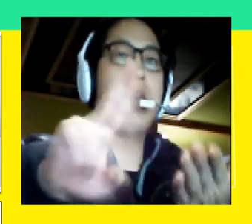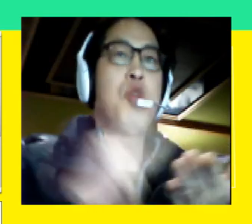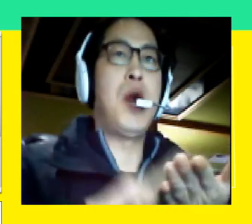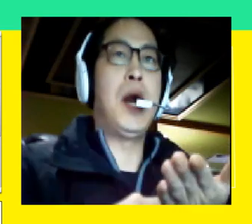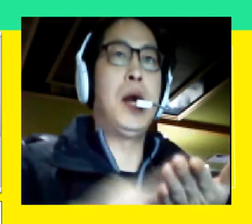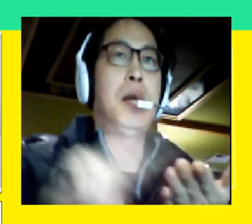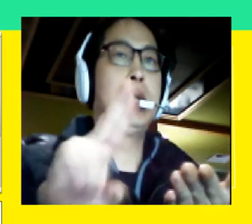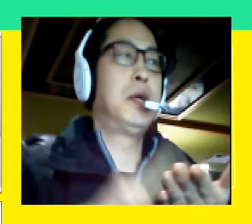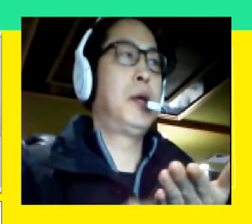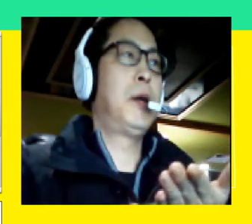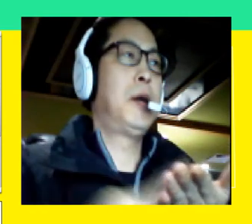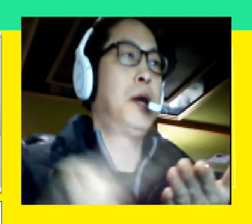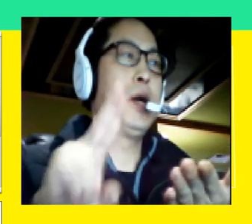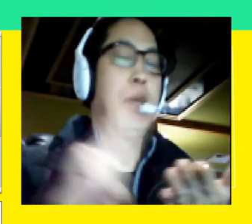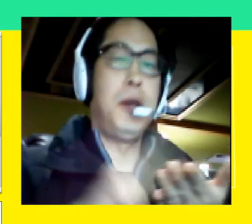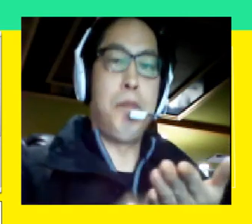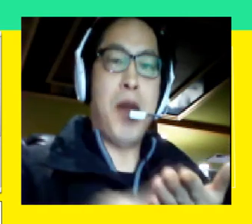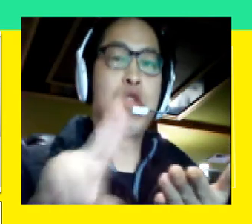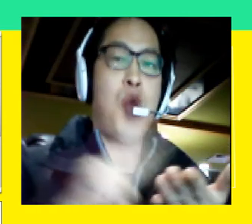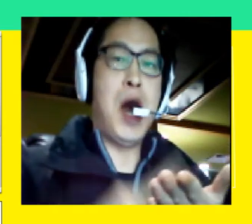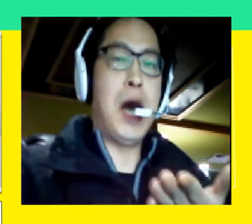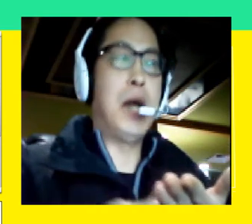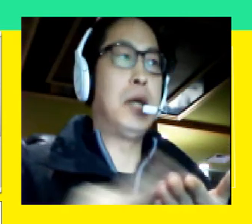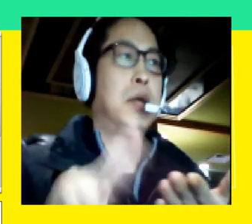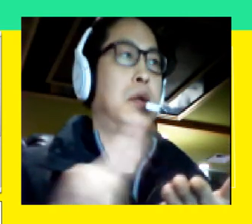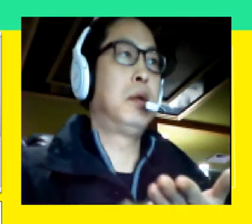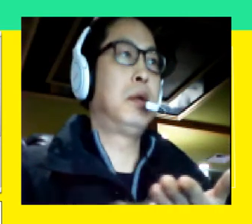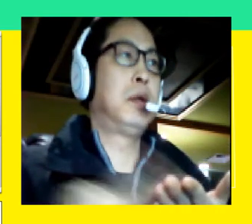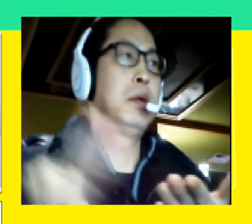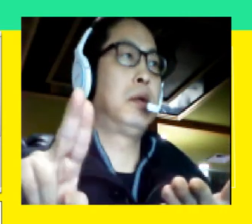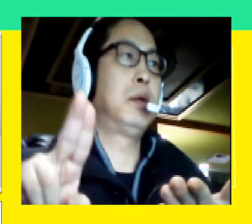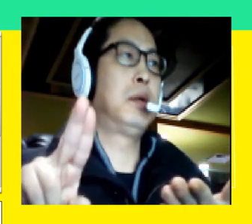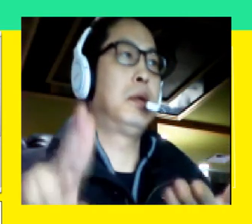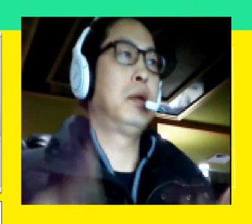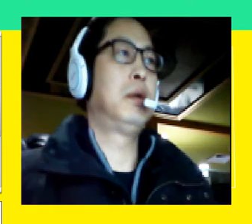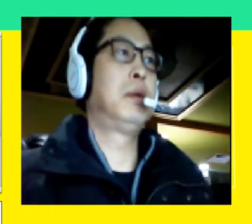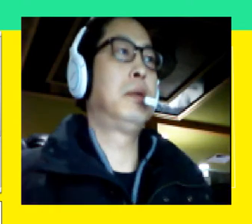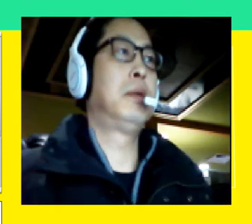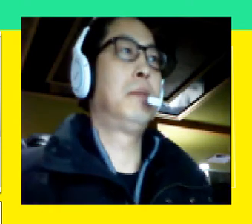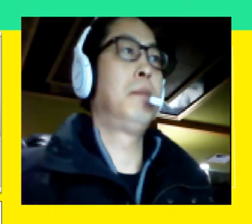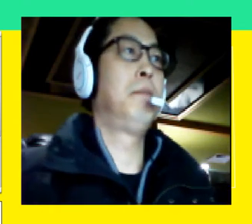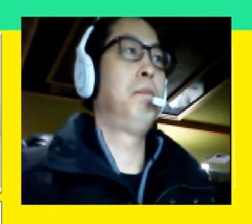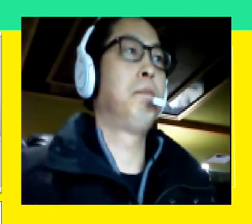만화..